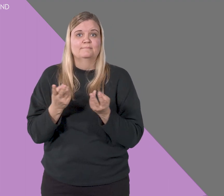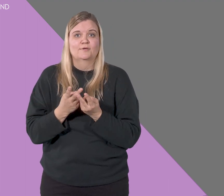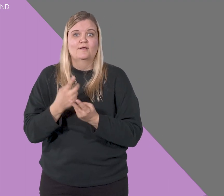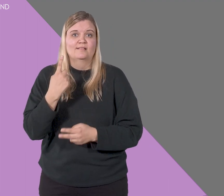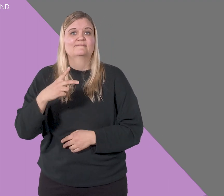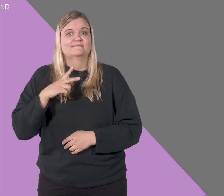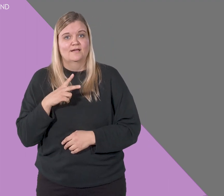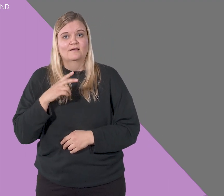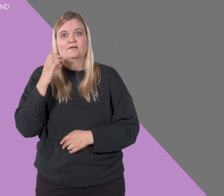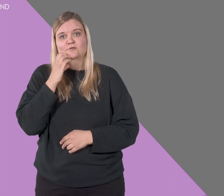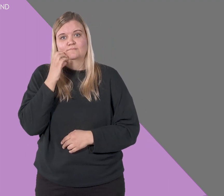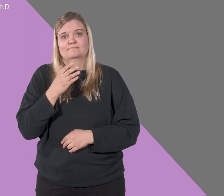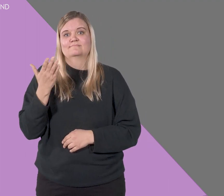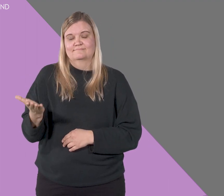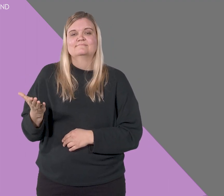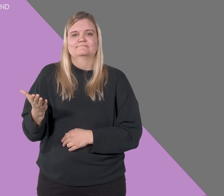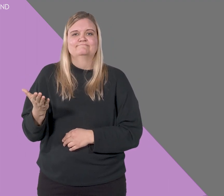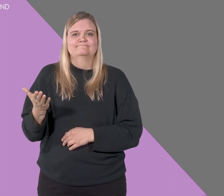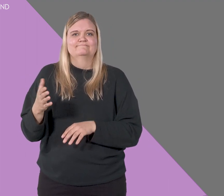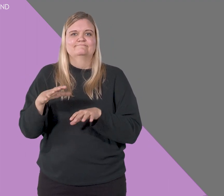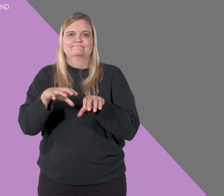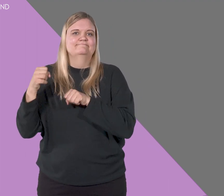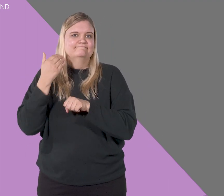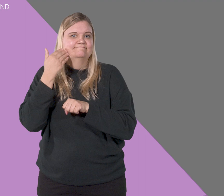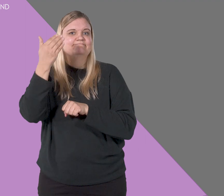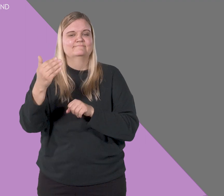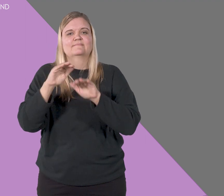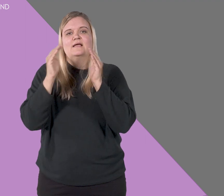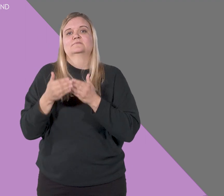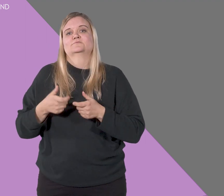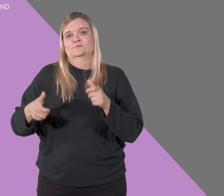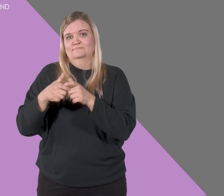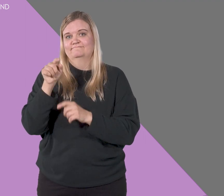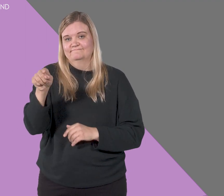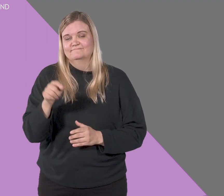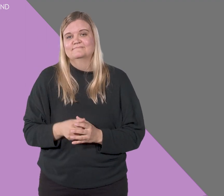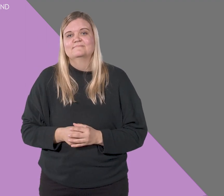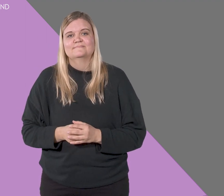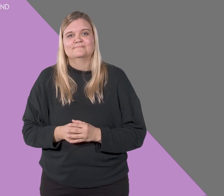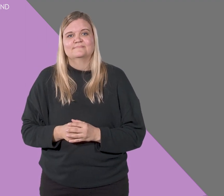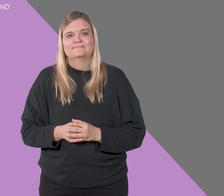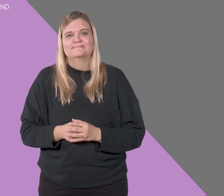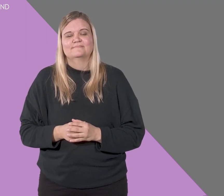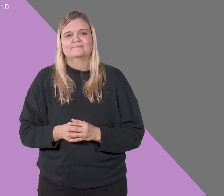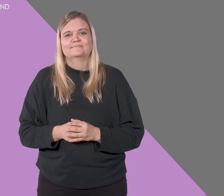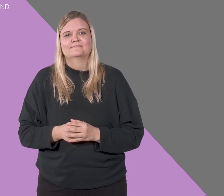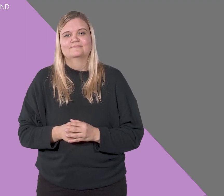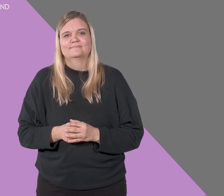Det innebar att Förenade Arabemiraten (UAS) var den enda återstående kandidaten - och blev utsedd till världskongressens arrangör.